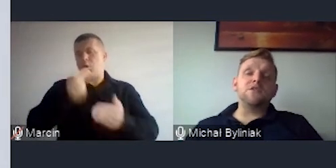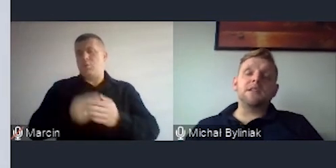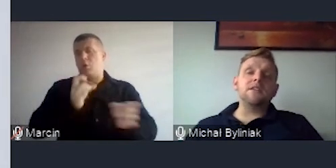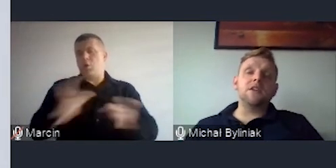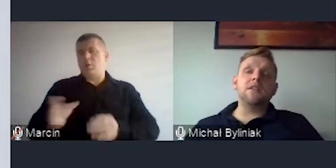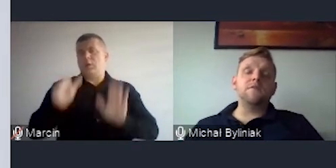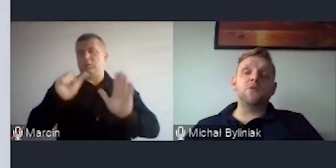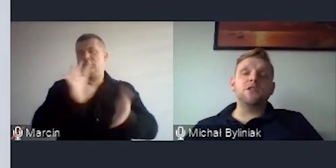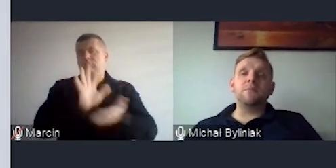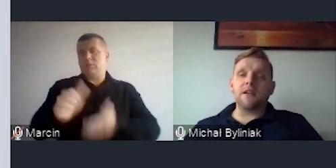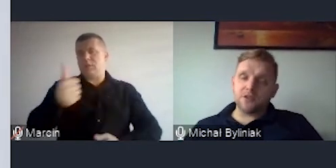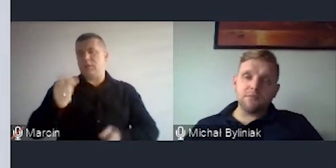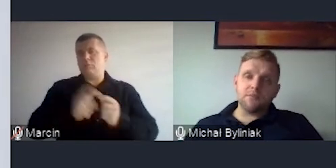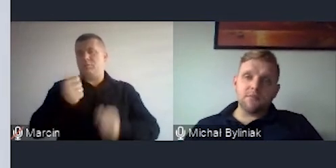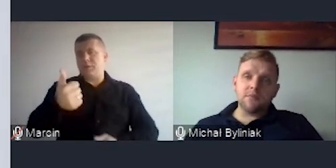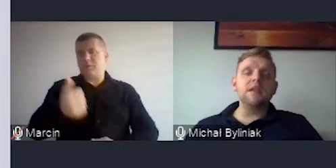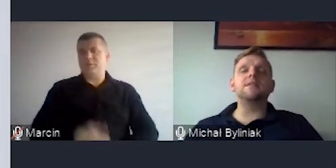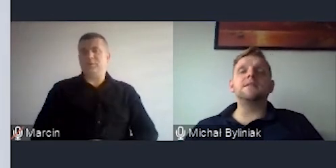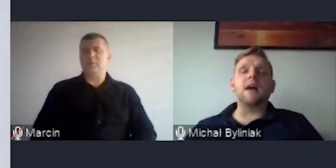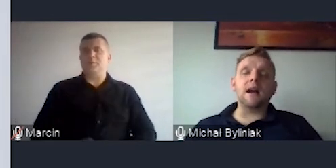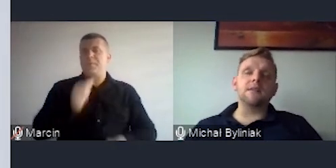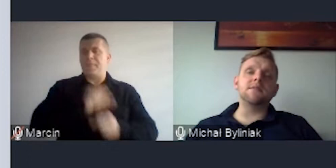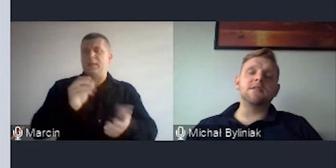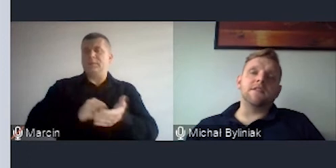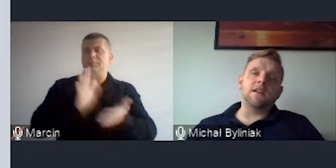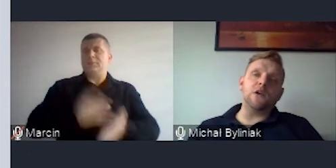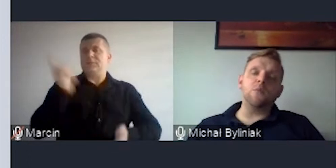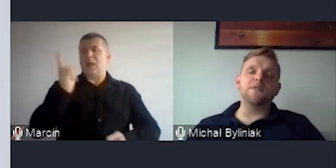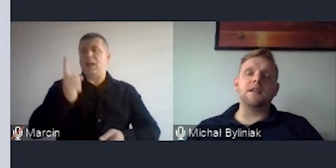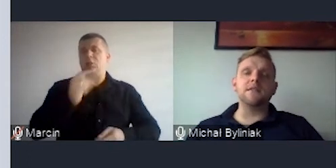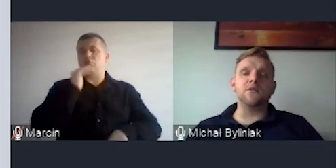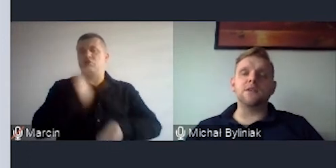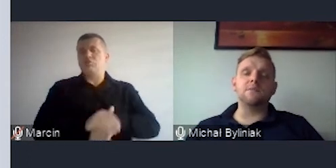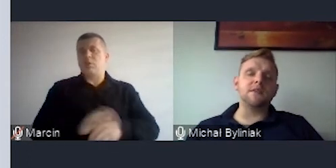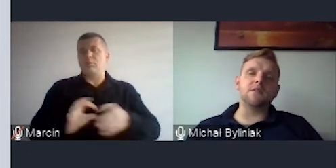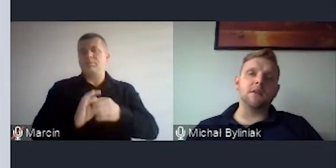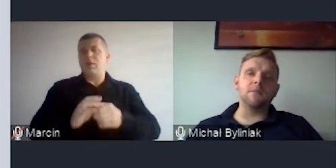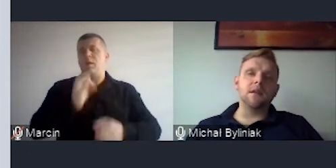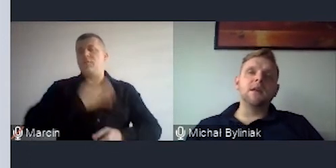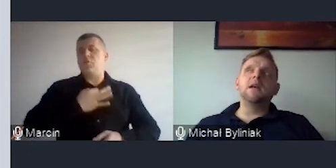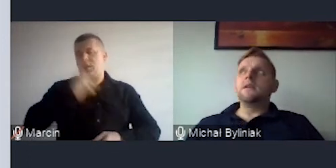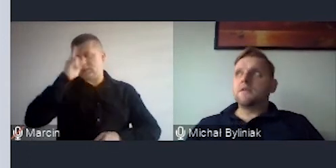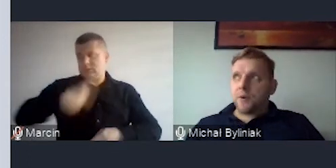W 6.15 w punkcie pierwszym jest zakaz zawierania umów zleceń z własnym personelem.